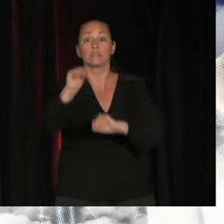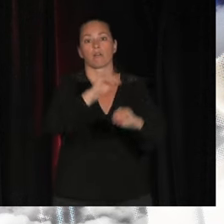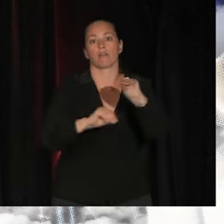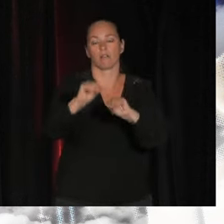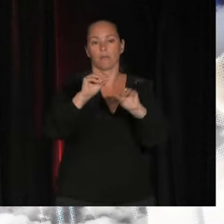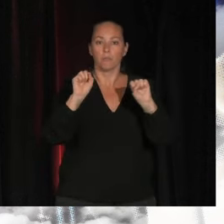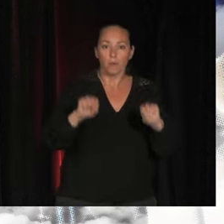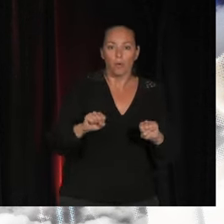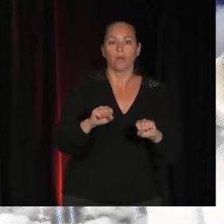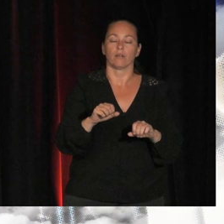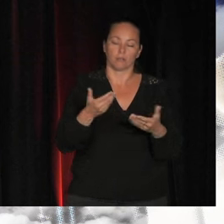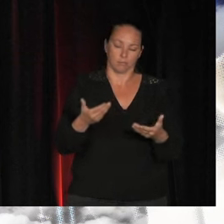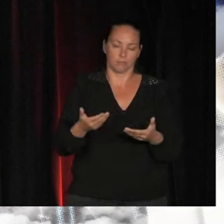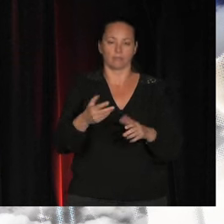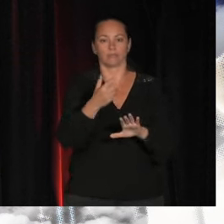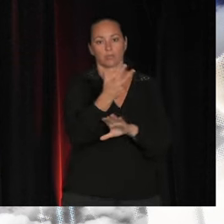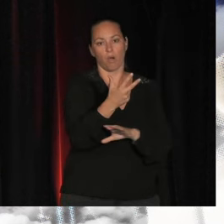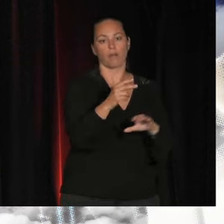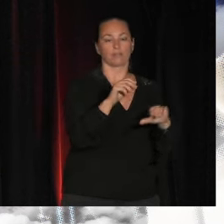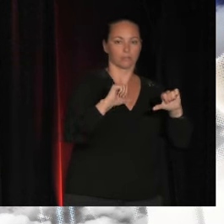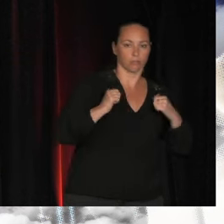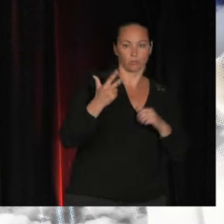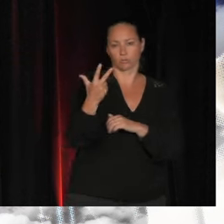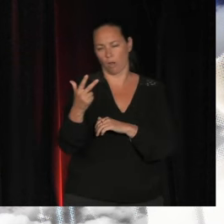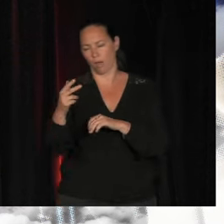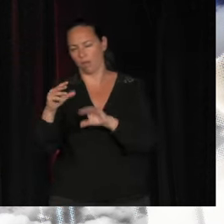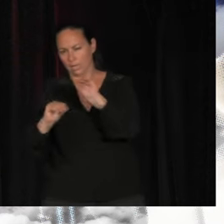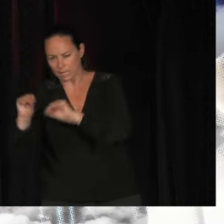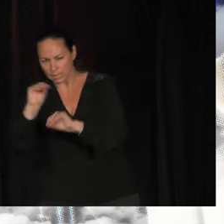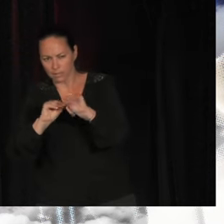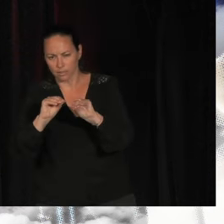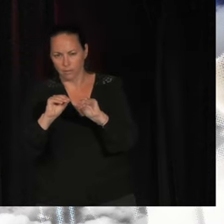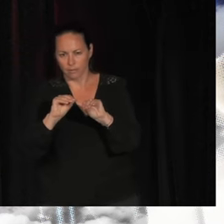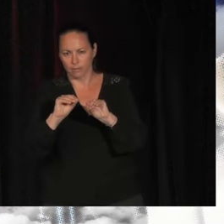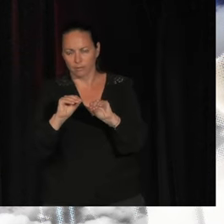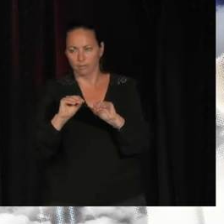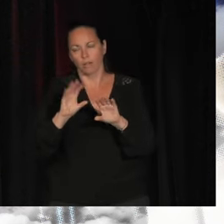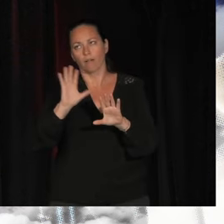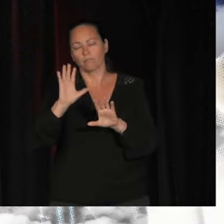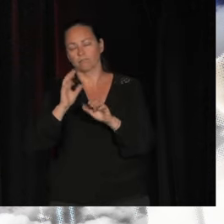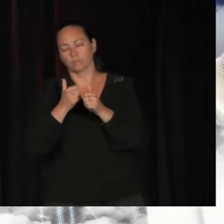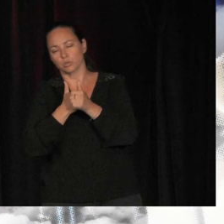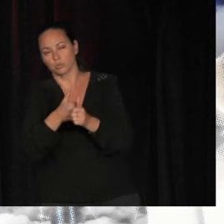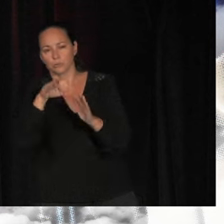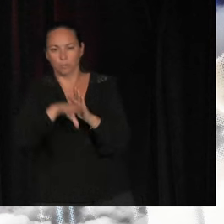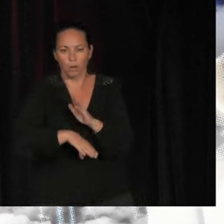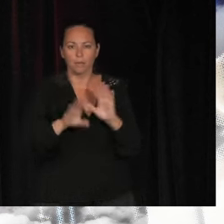c'était trois tanks, trois hills et de mémoire, parce que je ne suivais pas tant que ça à ce moment-là non plus, mais ce n'était pas forcément chiant